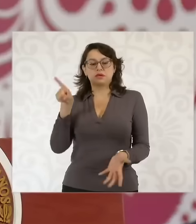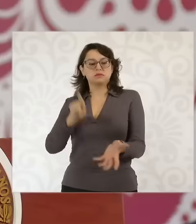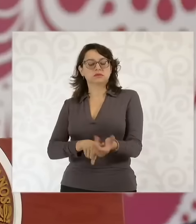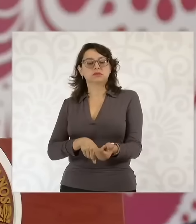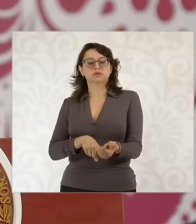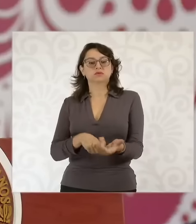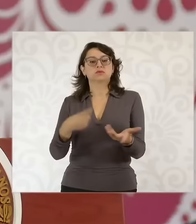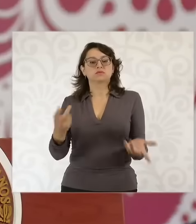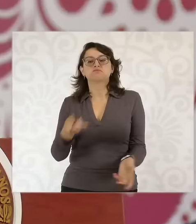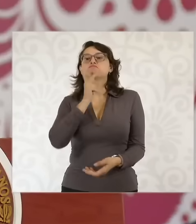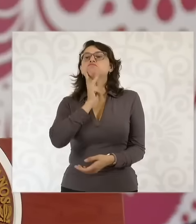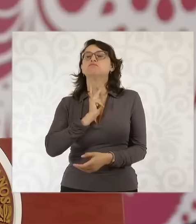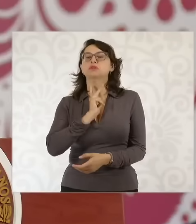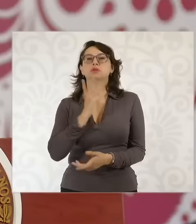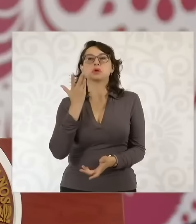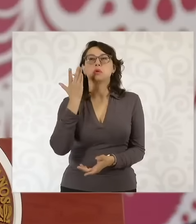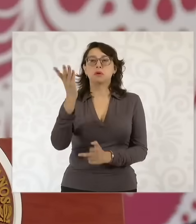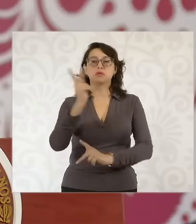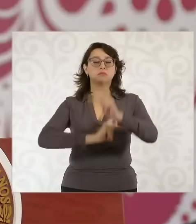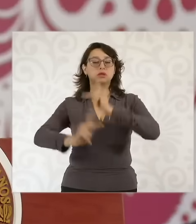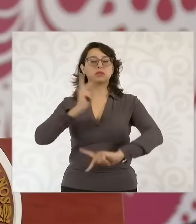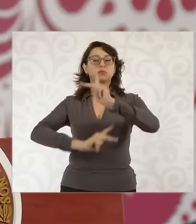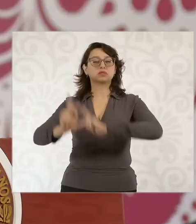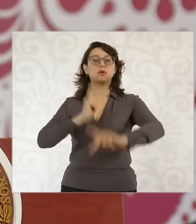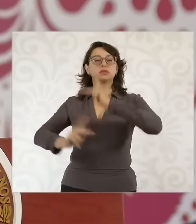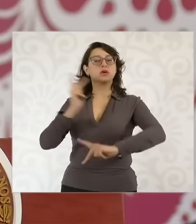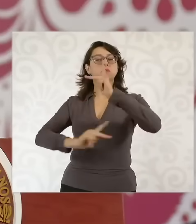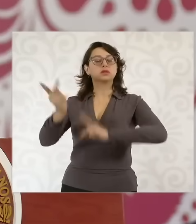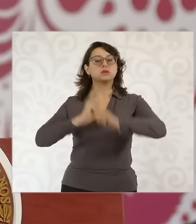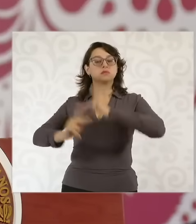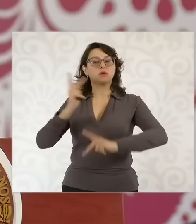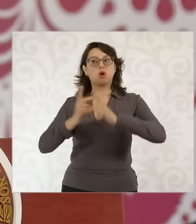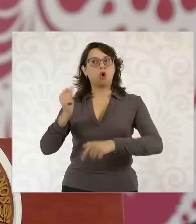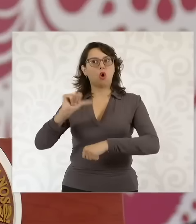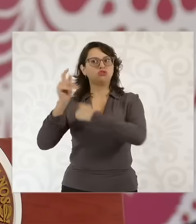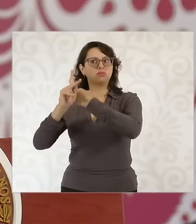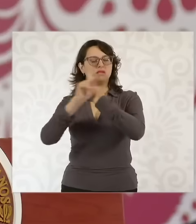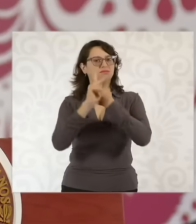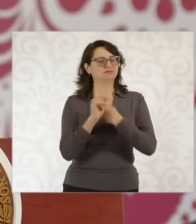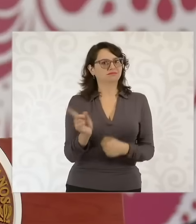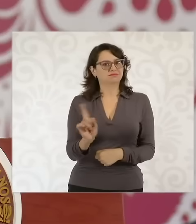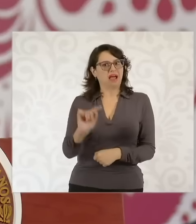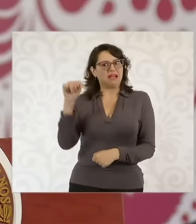petrolera más endeudada del mundo en este periodo y además se debilitó su capacidad de producción.